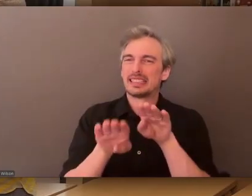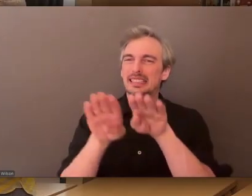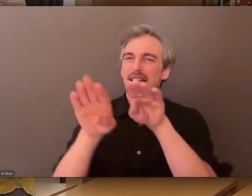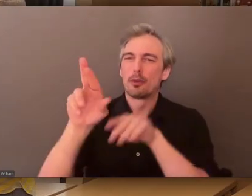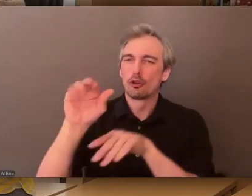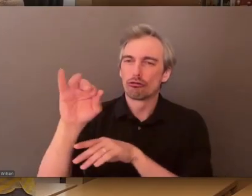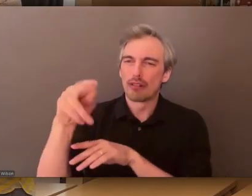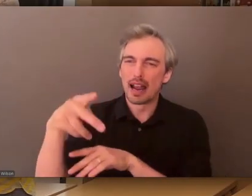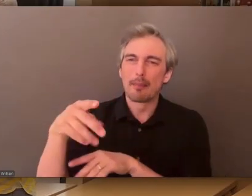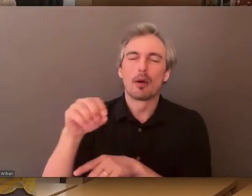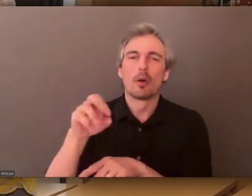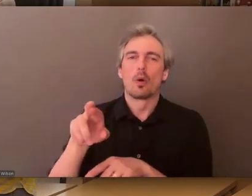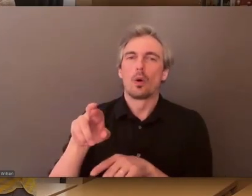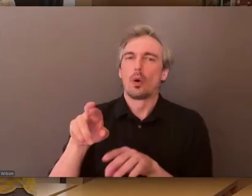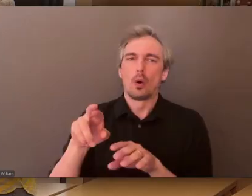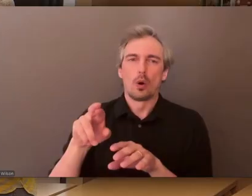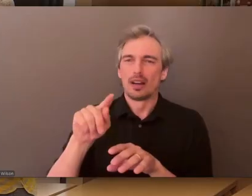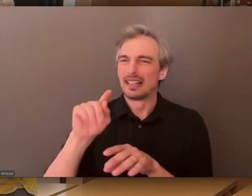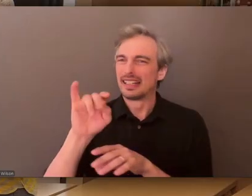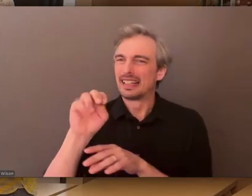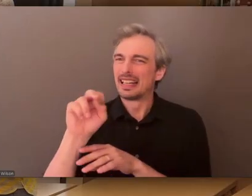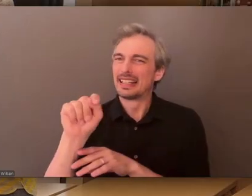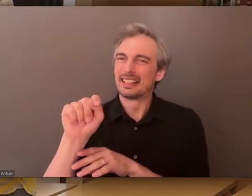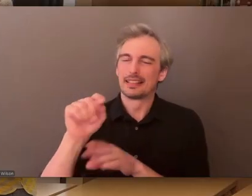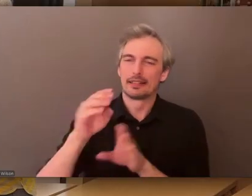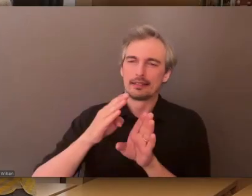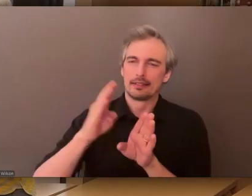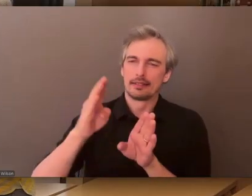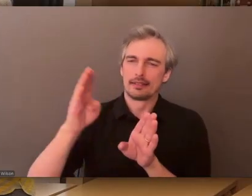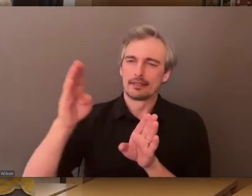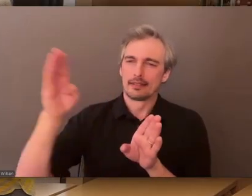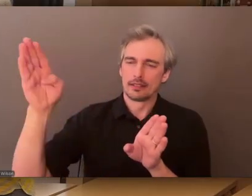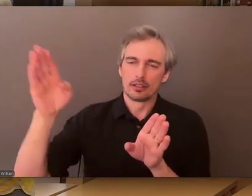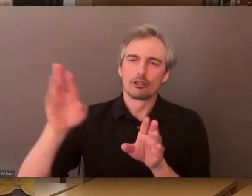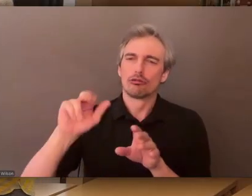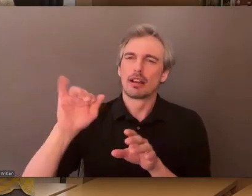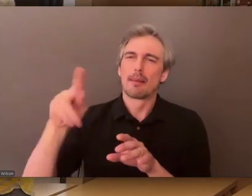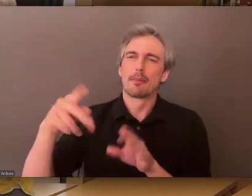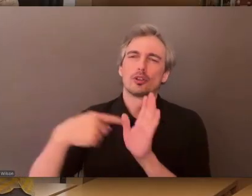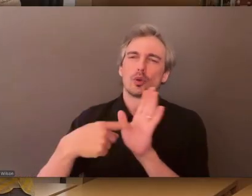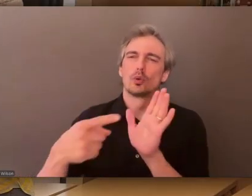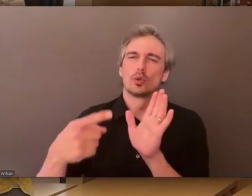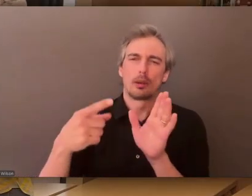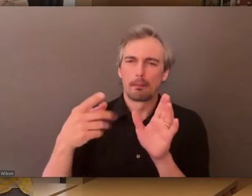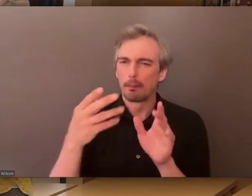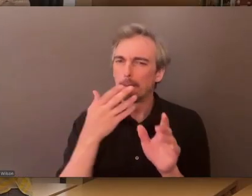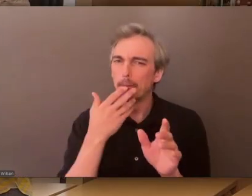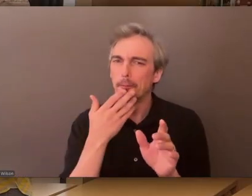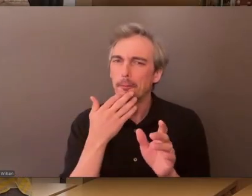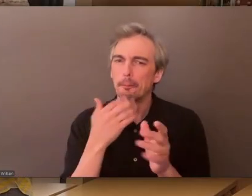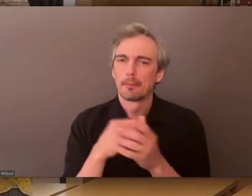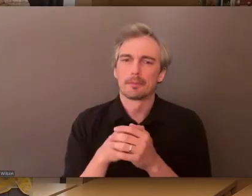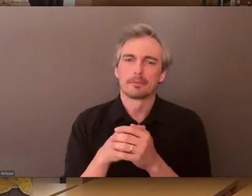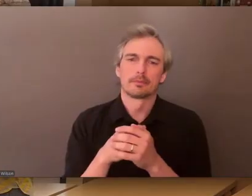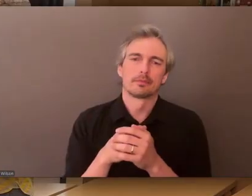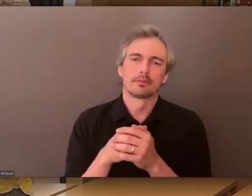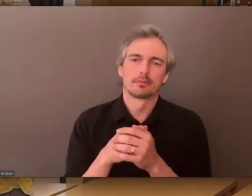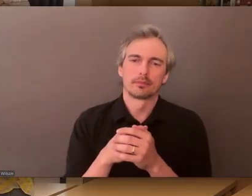ら、コンテンツが可能な限り広い視聴者に届くようにする方法だと示すことができます。